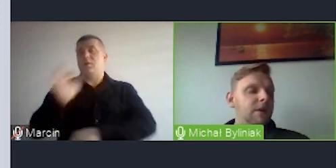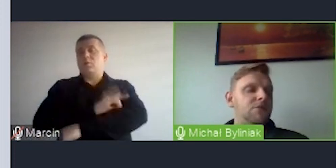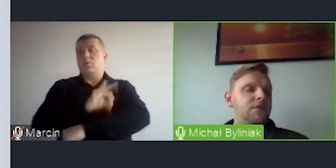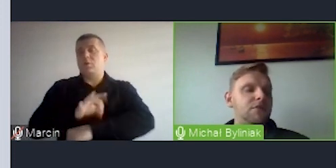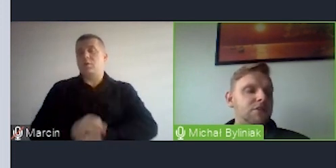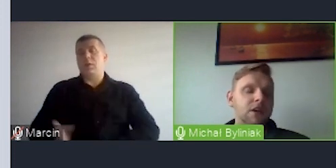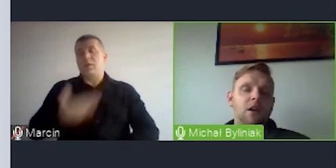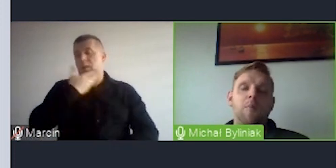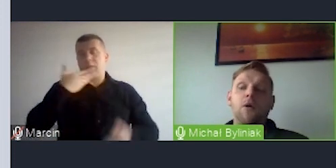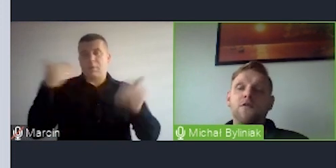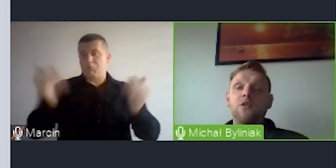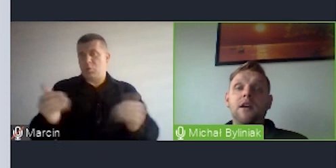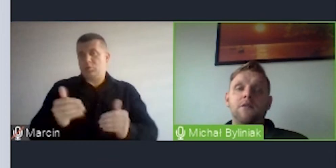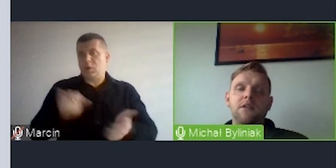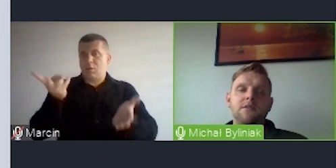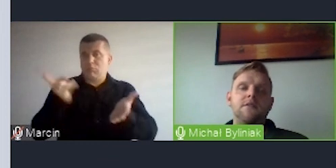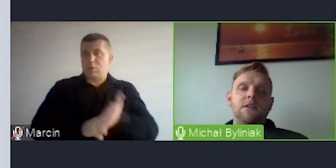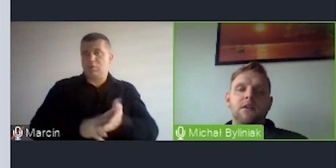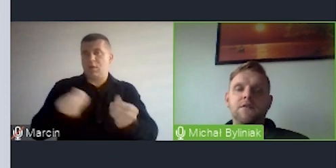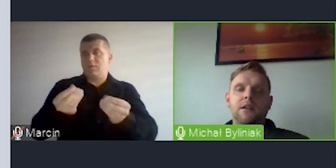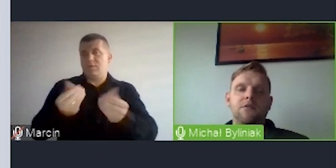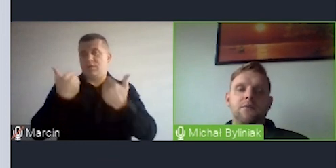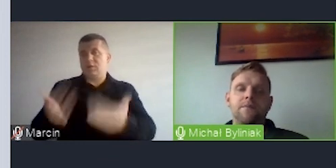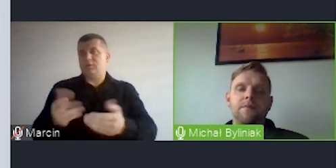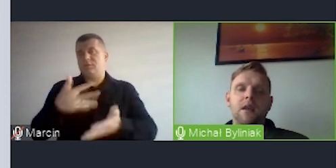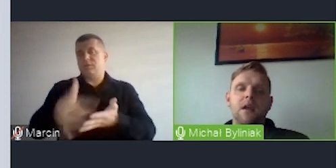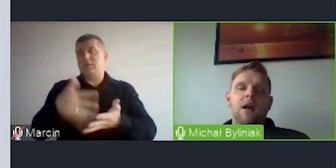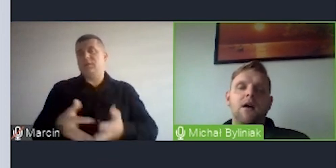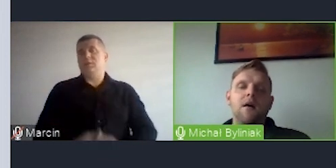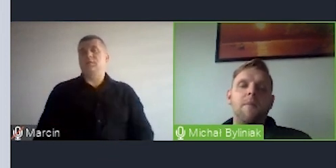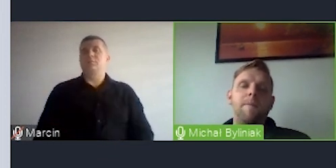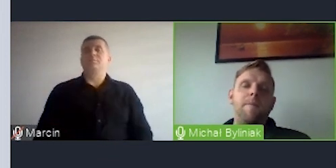Nie ma możliwości podwójnego finansowania tego wydatku.